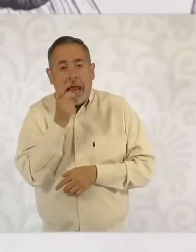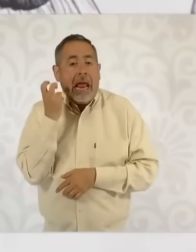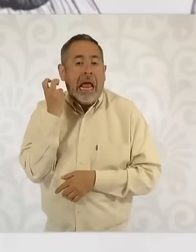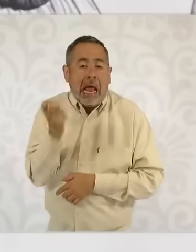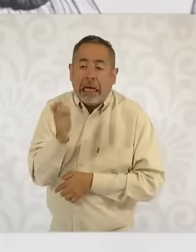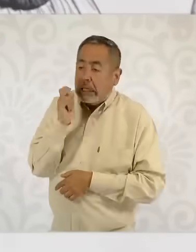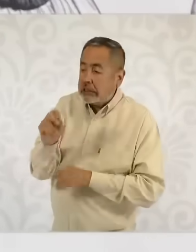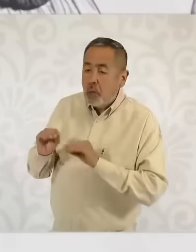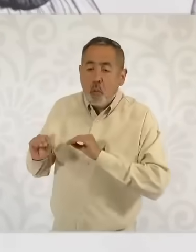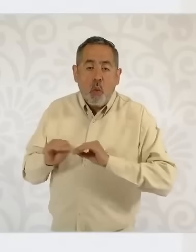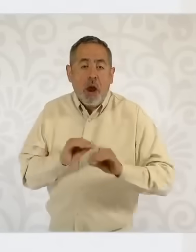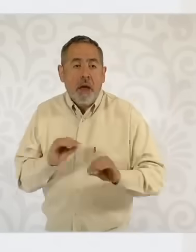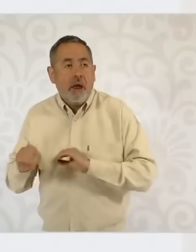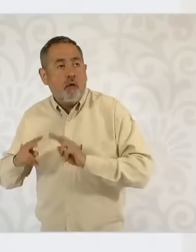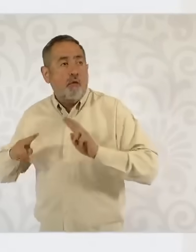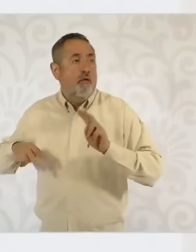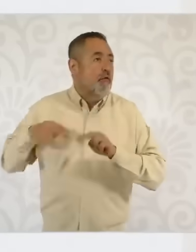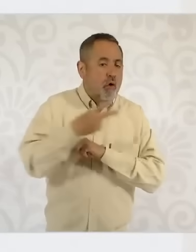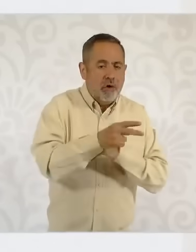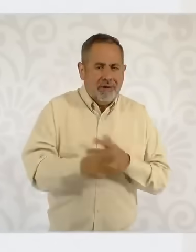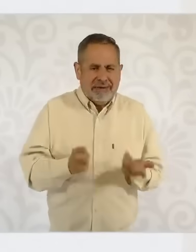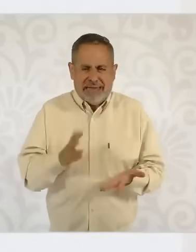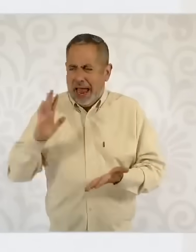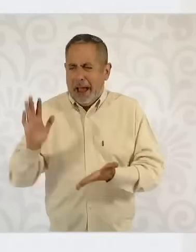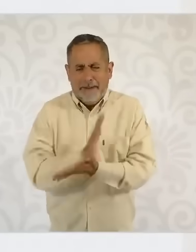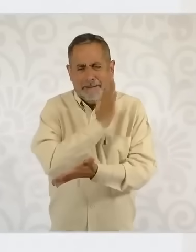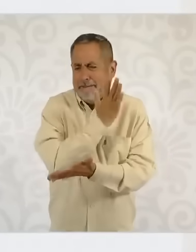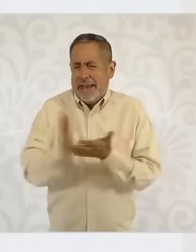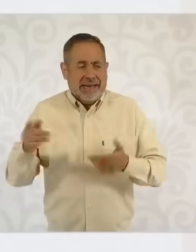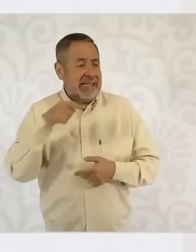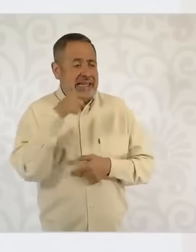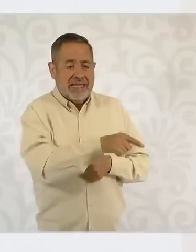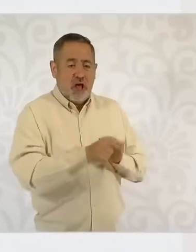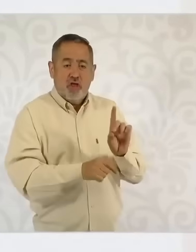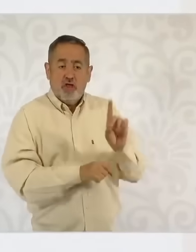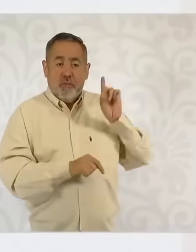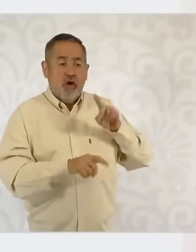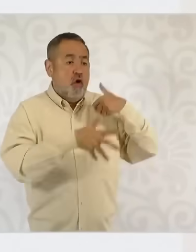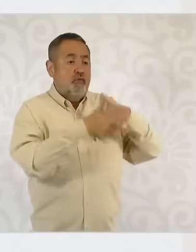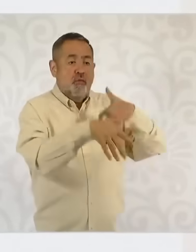a México Eso no tiene nada que ver con lo que ocurrió ahora